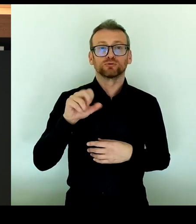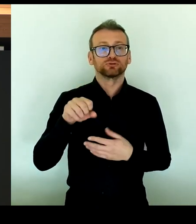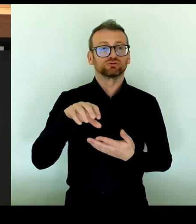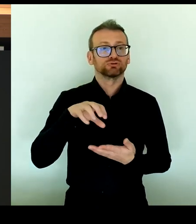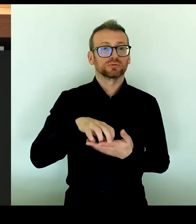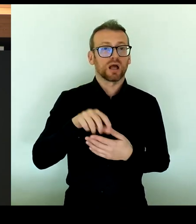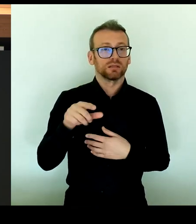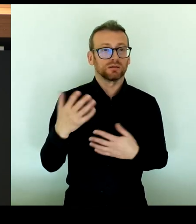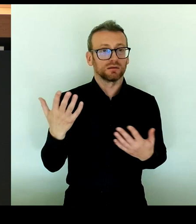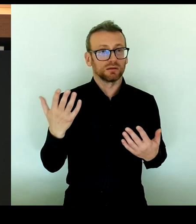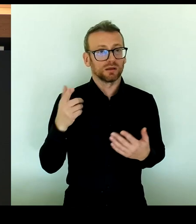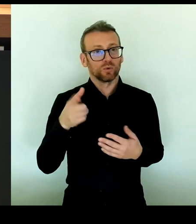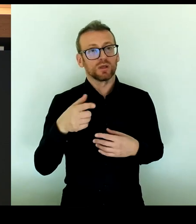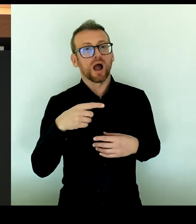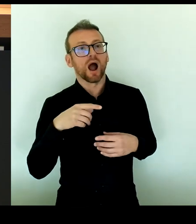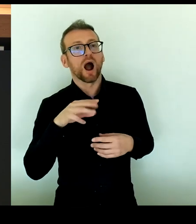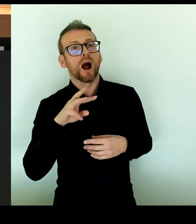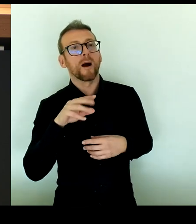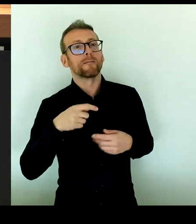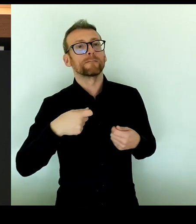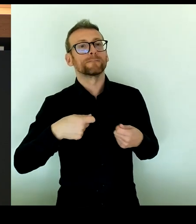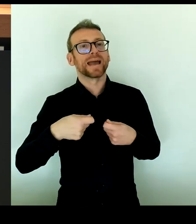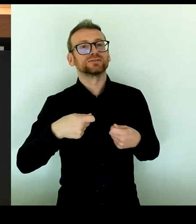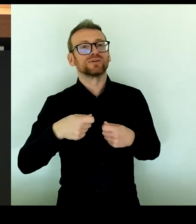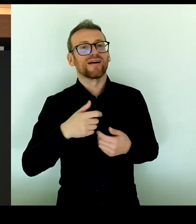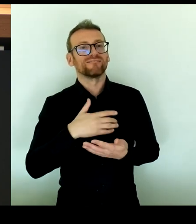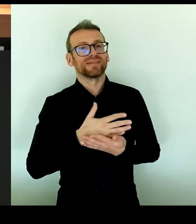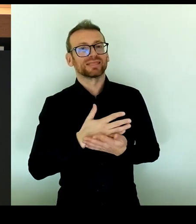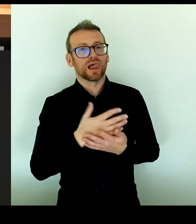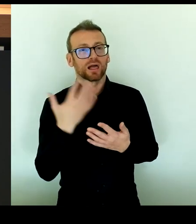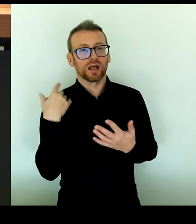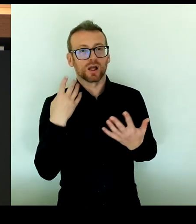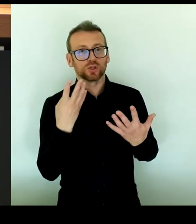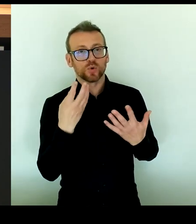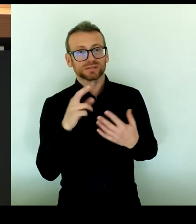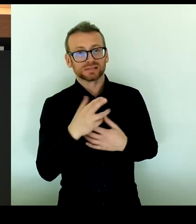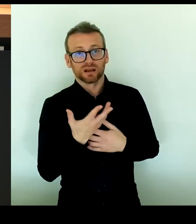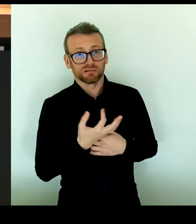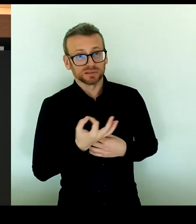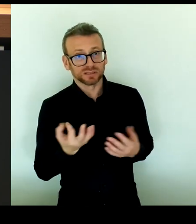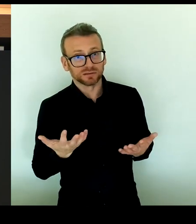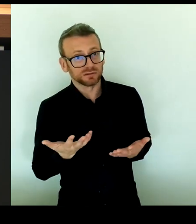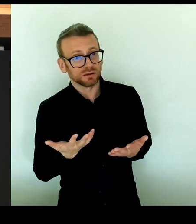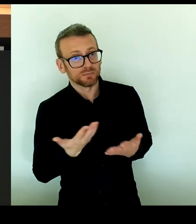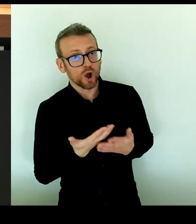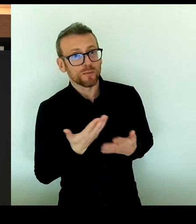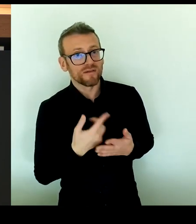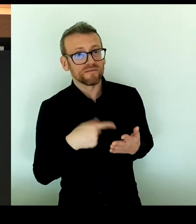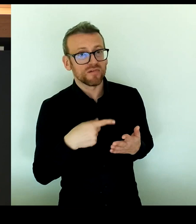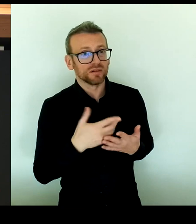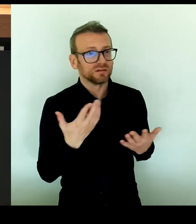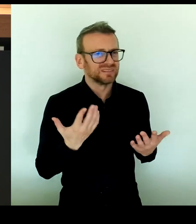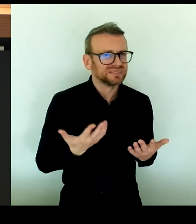Genau das ist das Problem. Sie spielen die Interessen der einen gegen die anderen Aussagen entweder Wohnung oder .